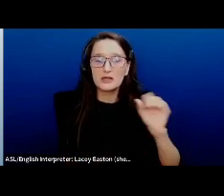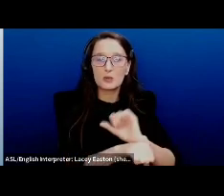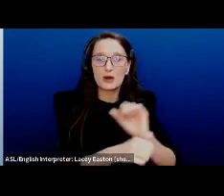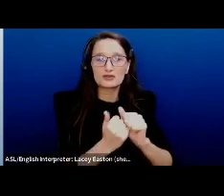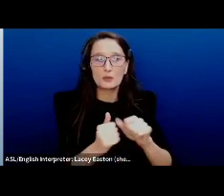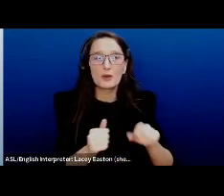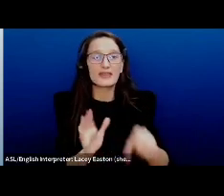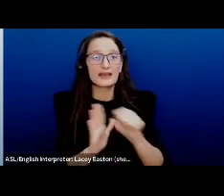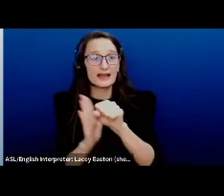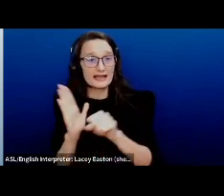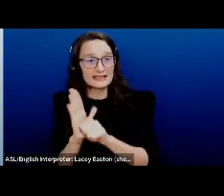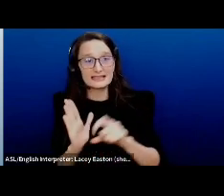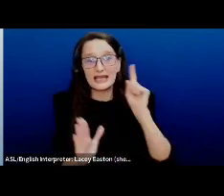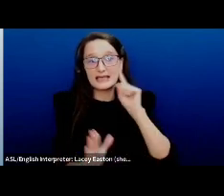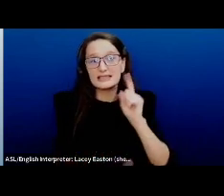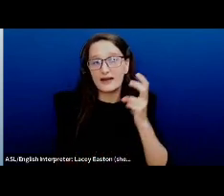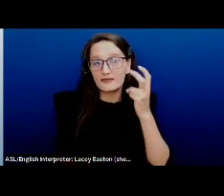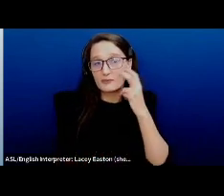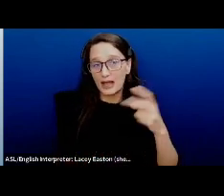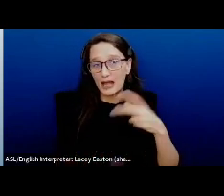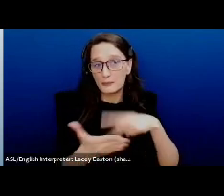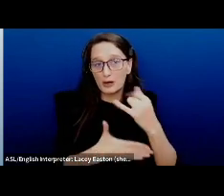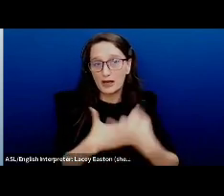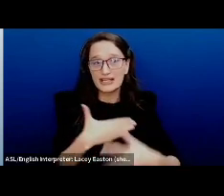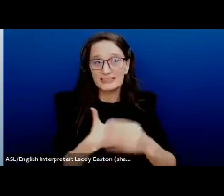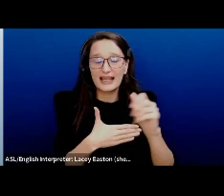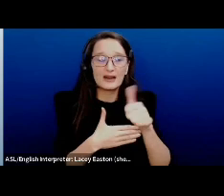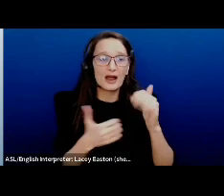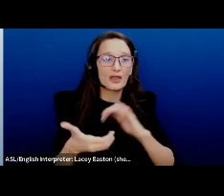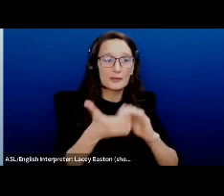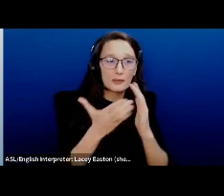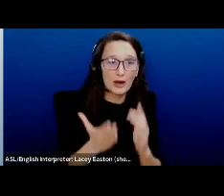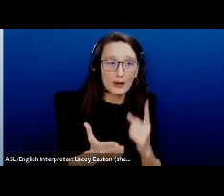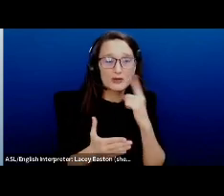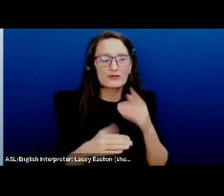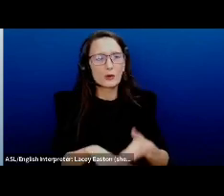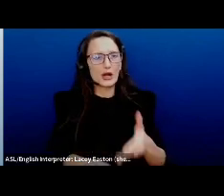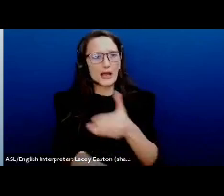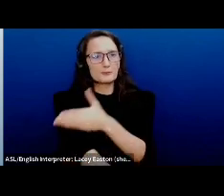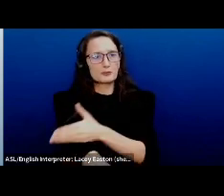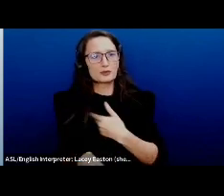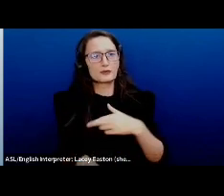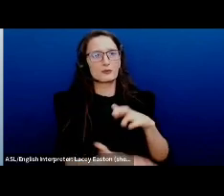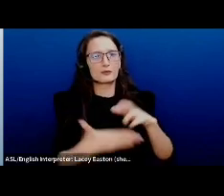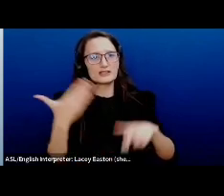para mejorar los resultados educativos y la calidad de vida de los niños sordociegos y sus familias.